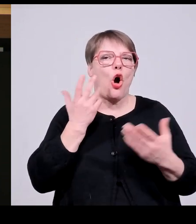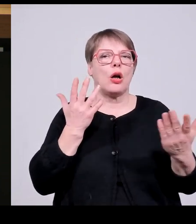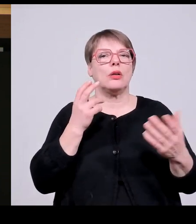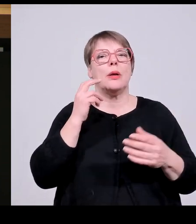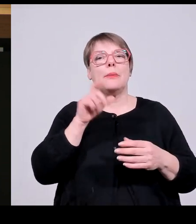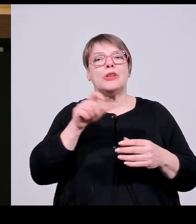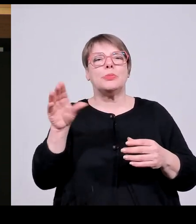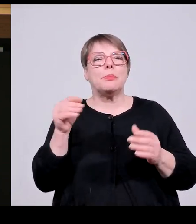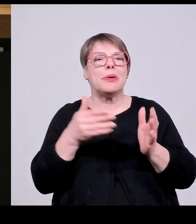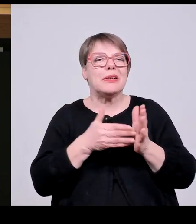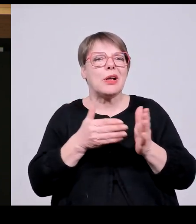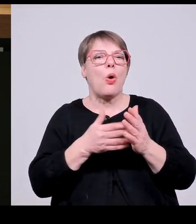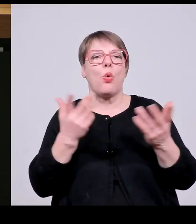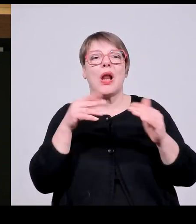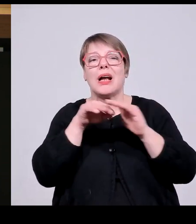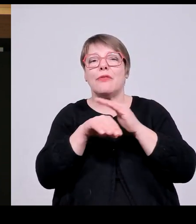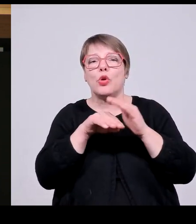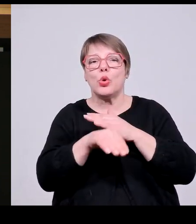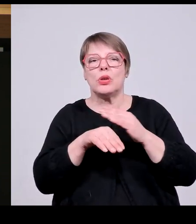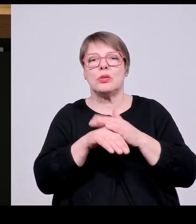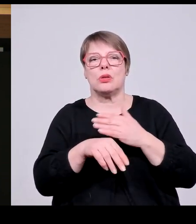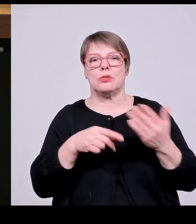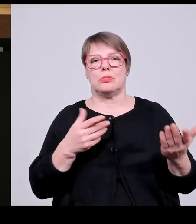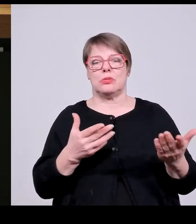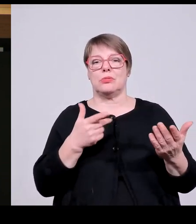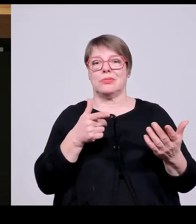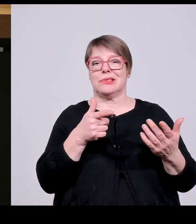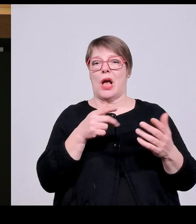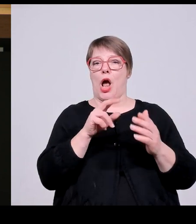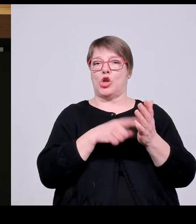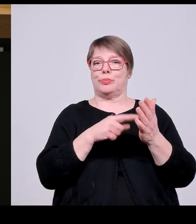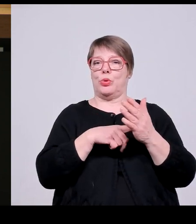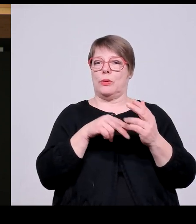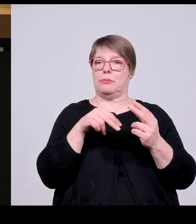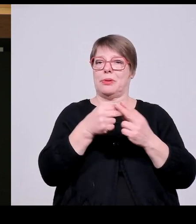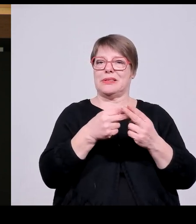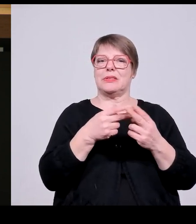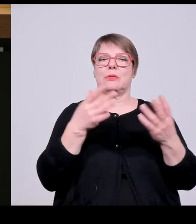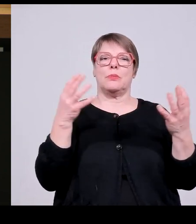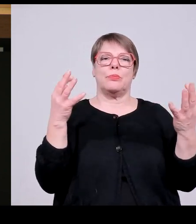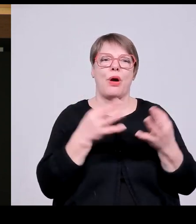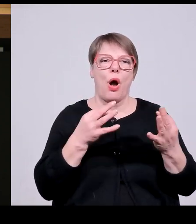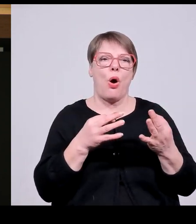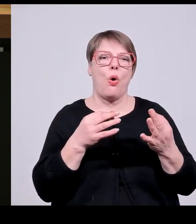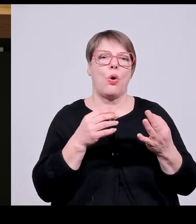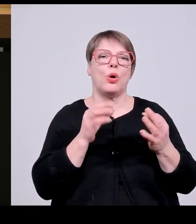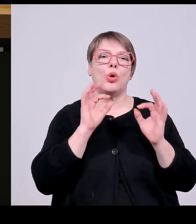sich für die ständig verändernden Bedingungen qualifizieren zu können. Die Finanzierung von Bibliotheken ist kein Luxus,